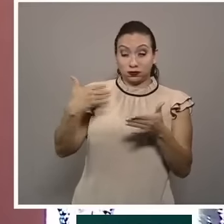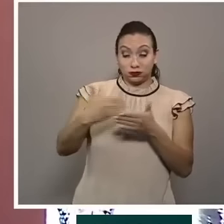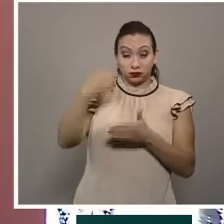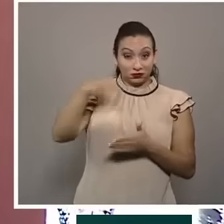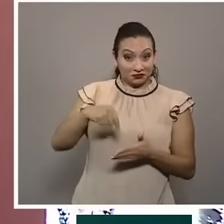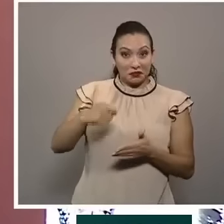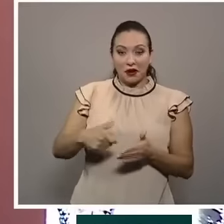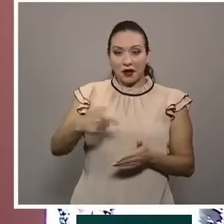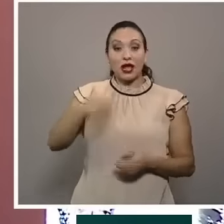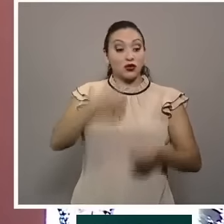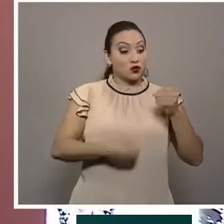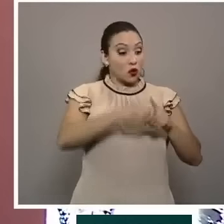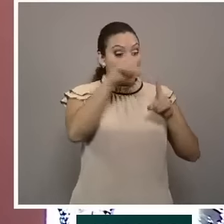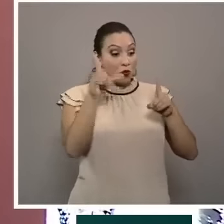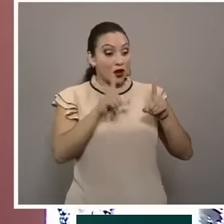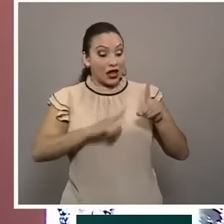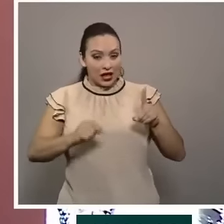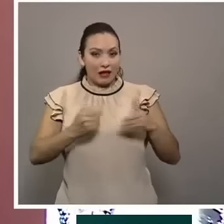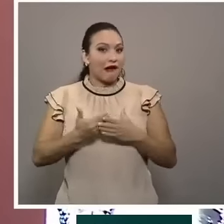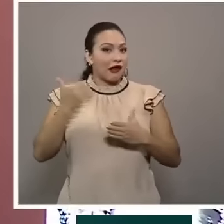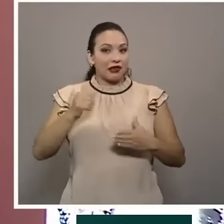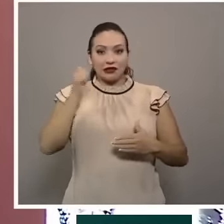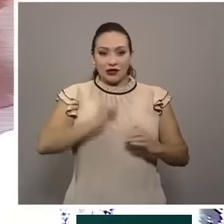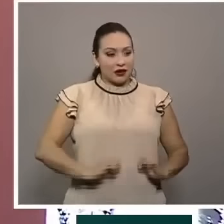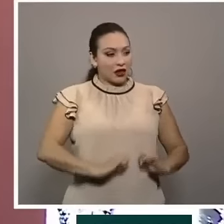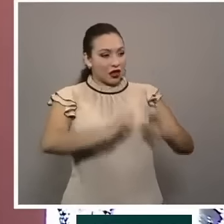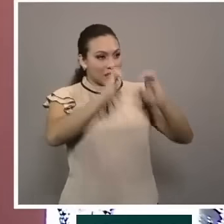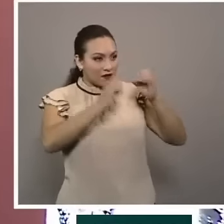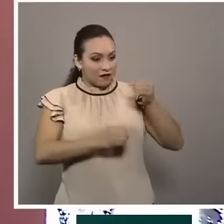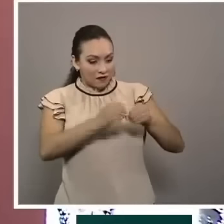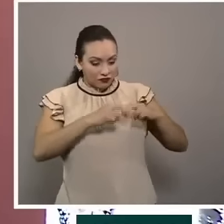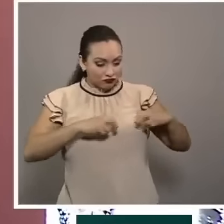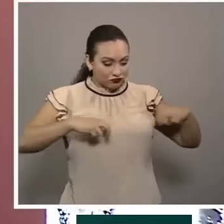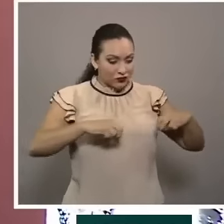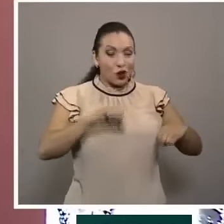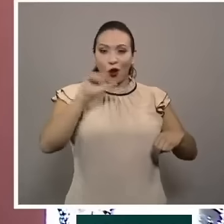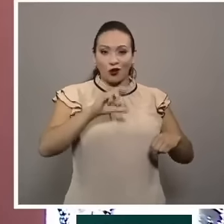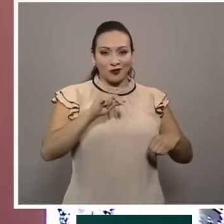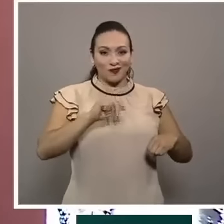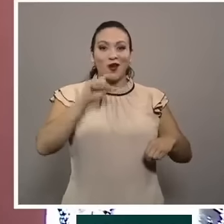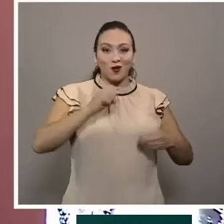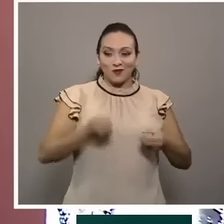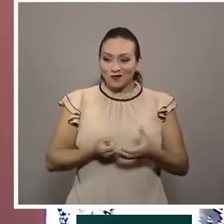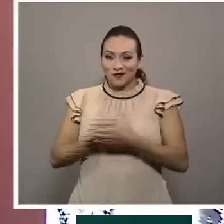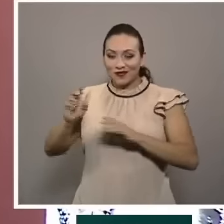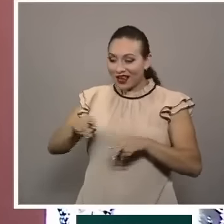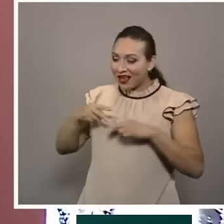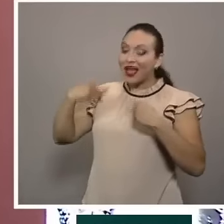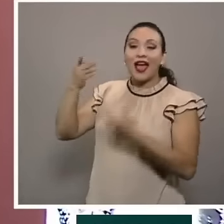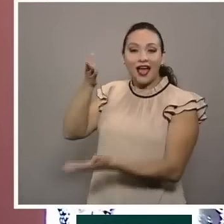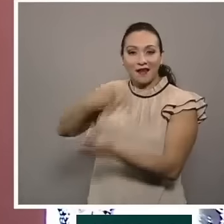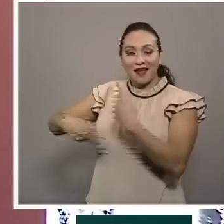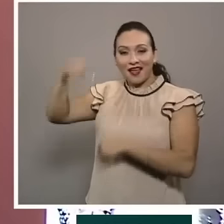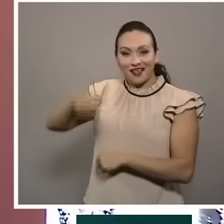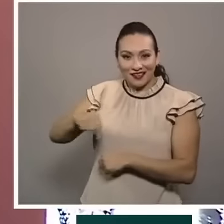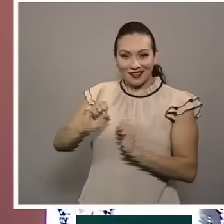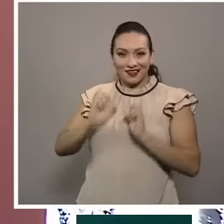Corte de Justicia de la Nación va a sesionar en territorio. Muchos de ustedes seguramente